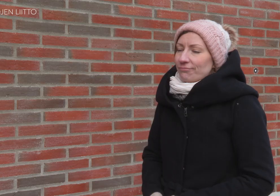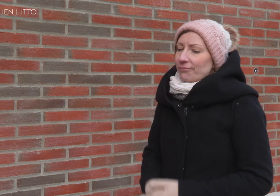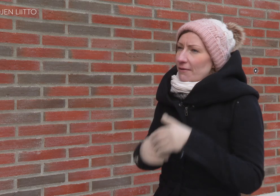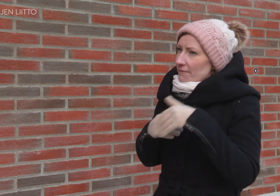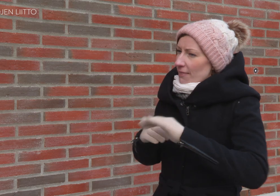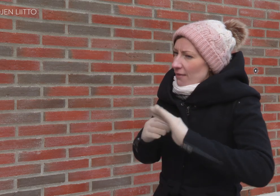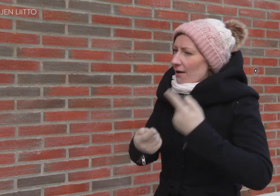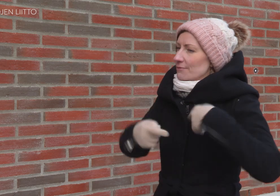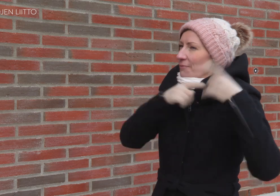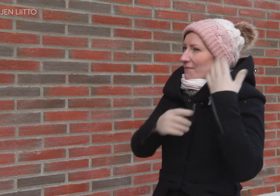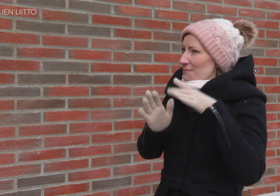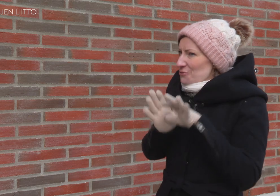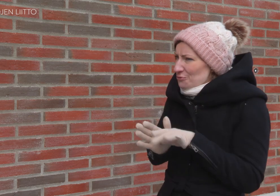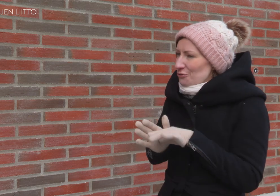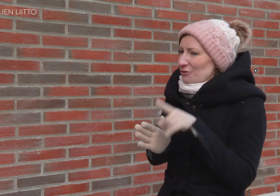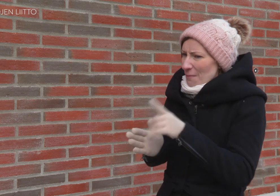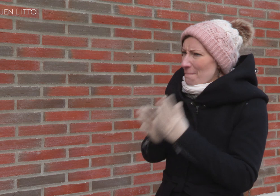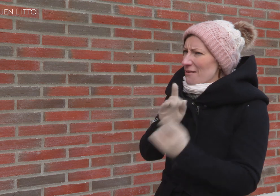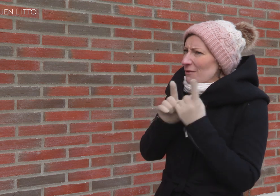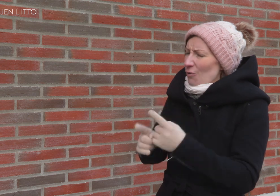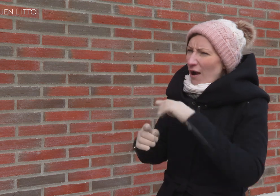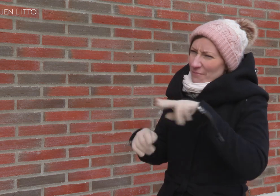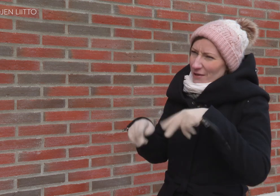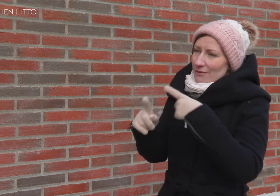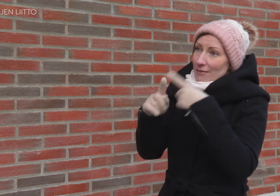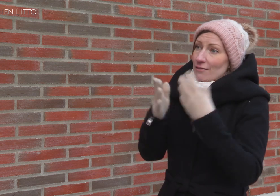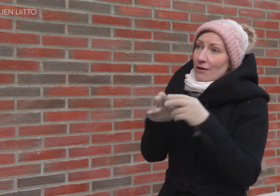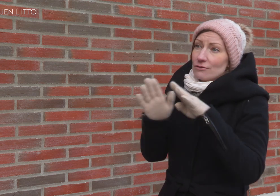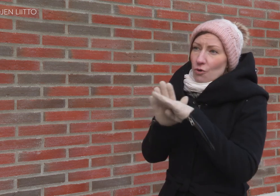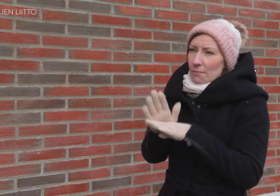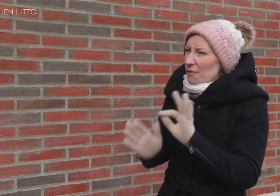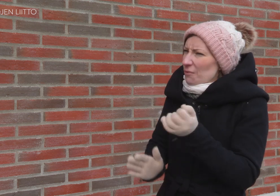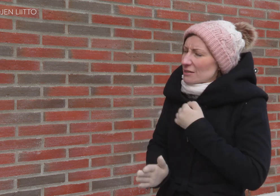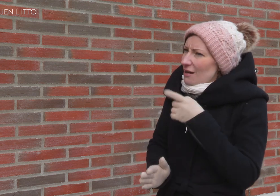Palataan vielä takaisin viime syksyyn. Kuinka päädyit mukaan Tanssii tähtien kanssa -ohjelmaan?